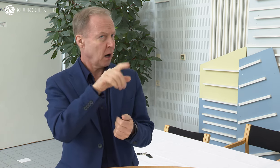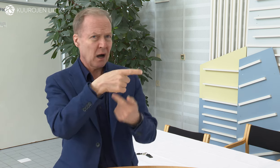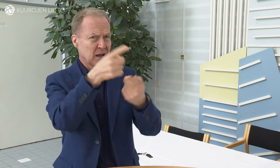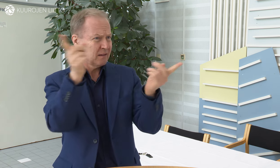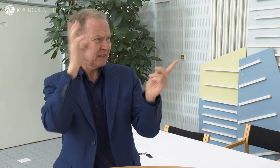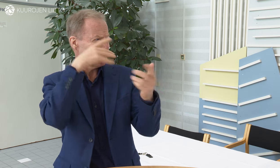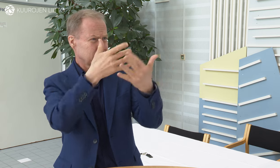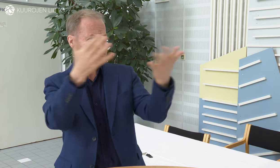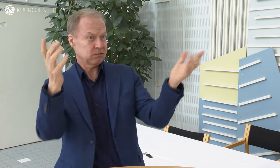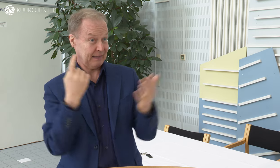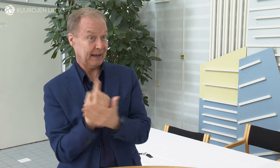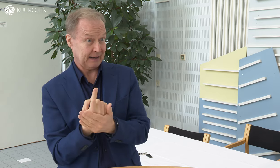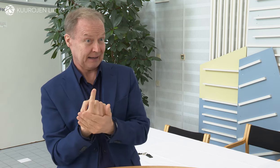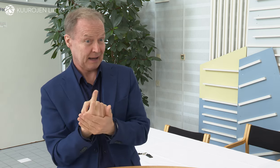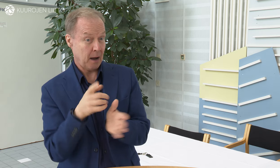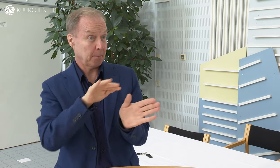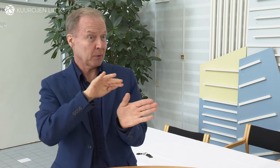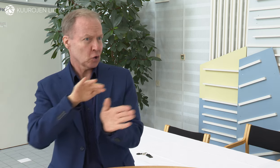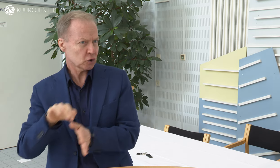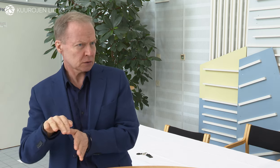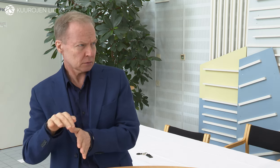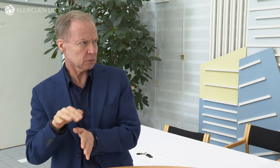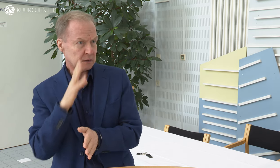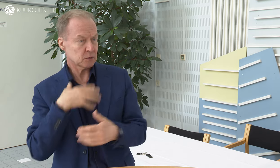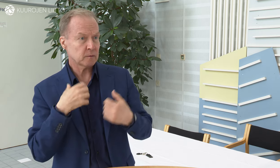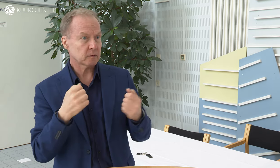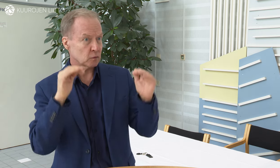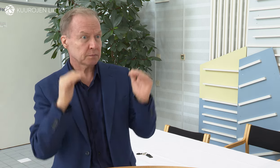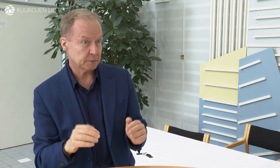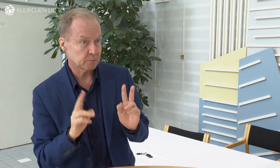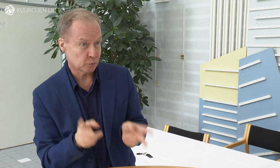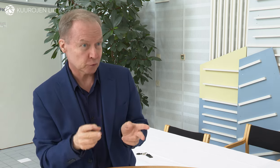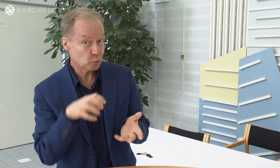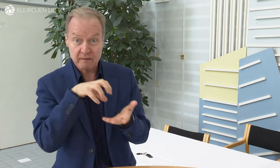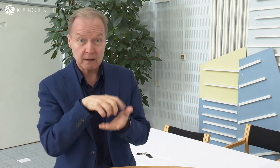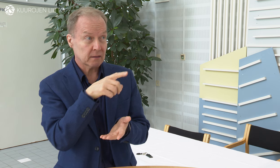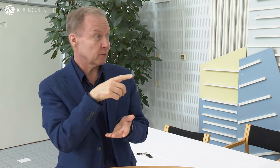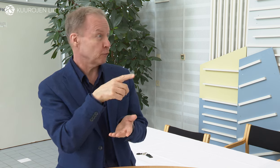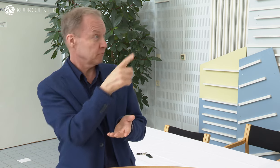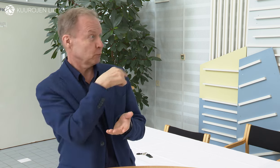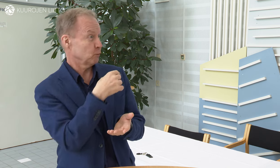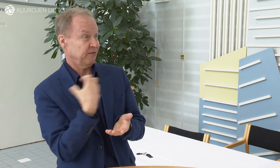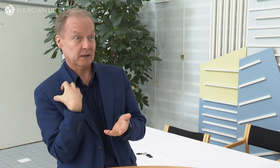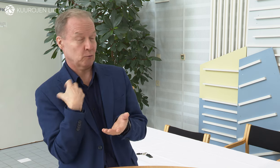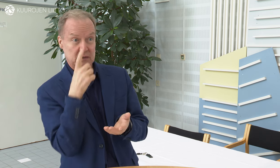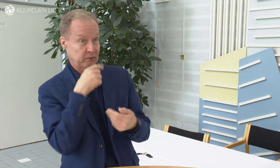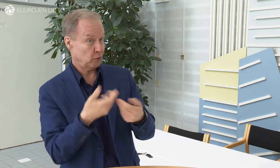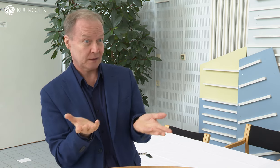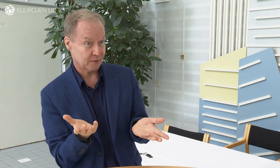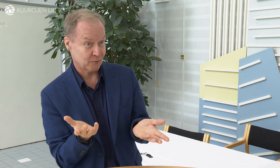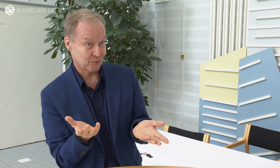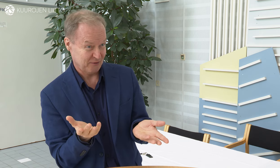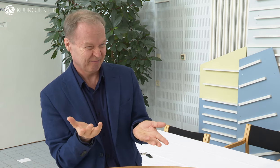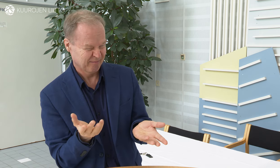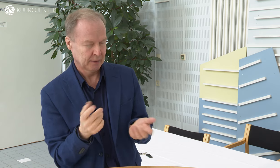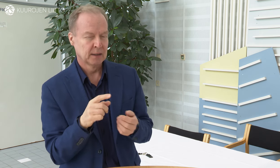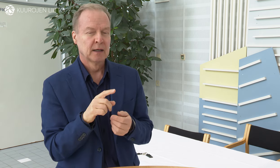on mittaamattoman tärkeää. Ilman järjestöjä ihmisten hyvinvointi huononee, eivätkä valtio ja muut viranomaiset pysty paikkaamaan järjestöjen työtä.